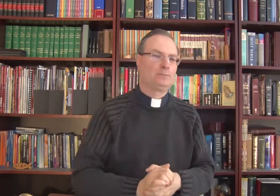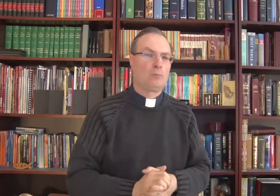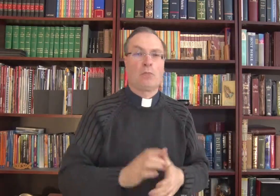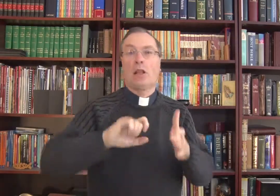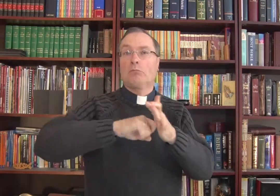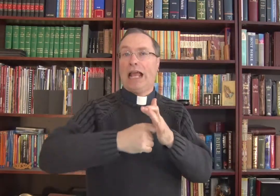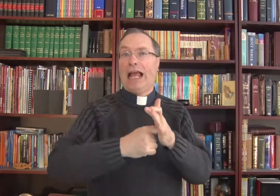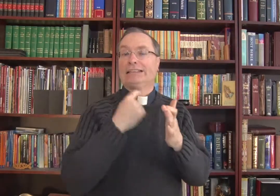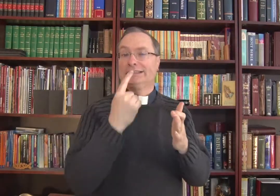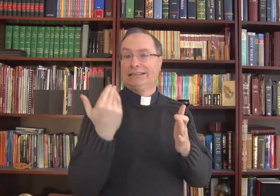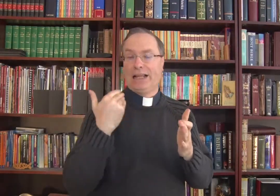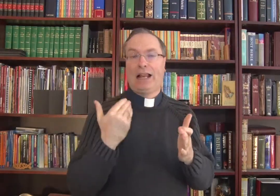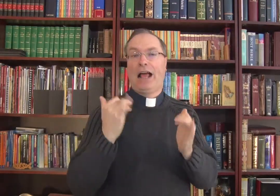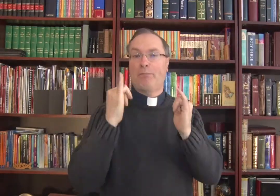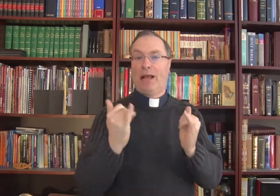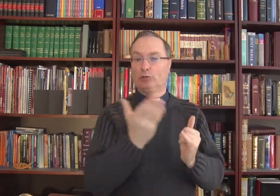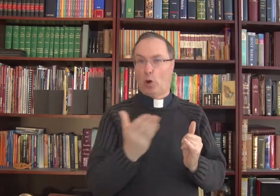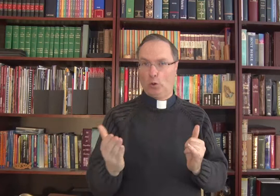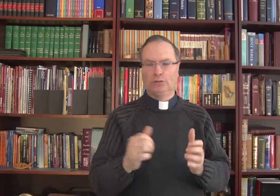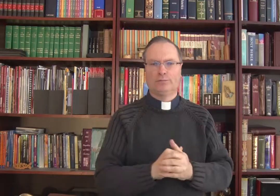Pierre disait la même chose: